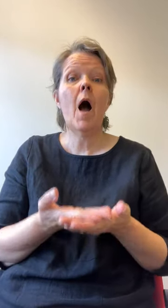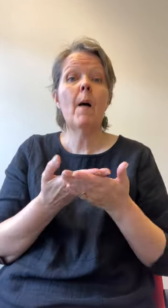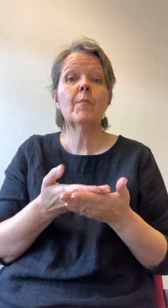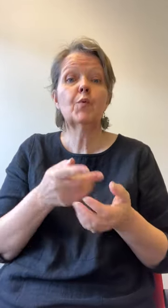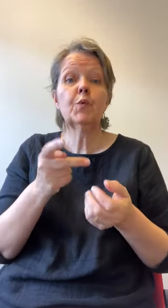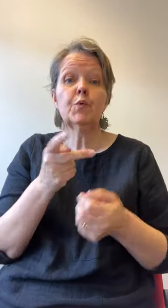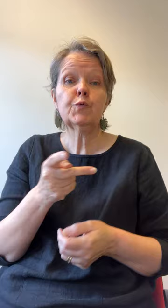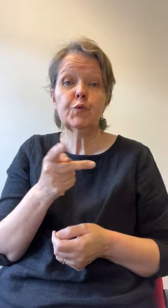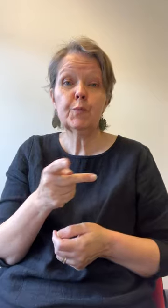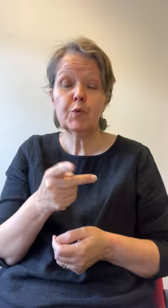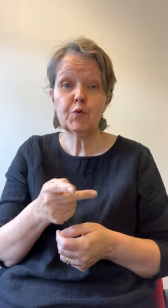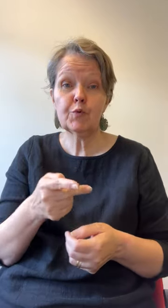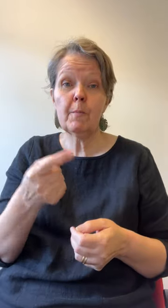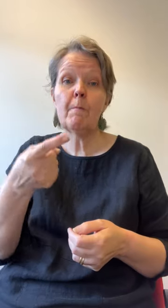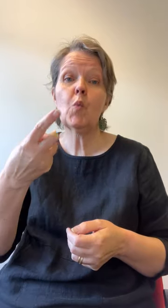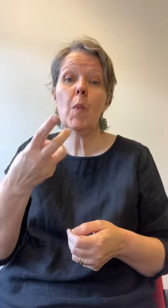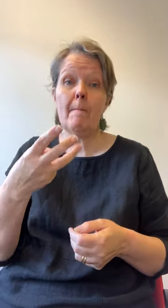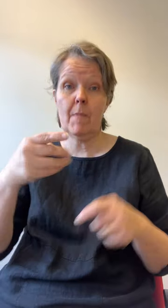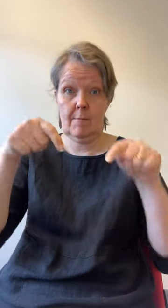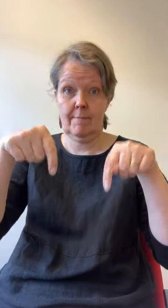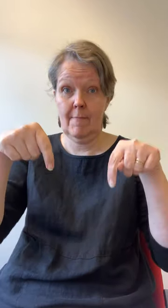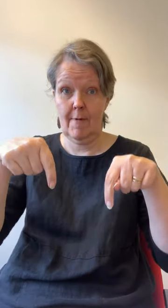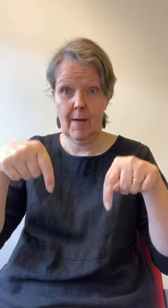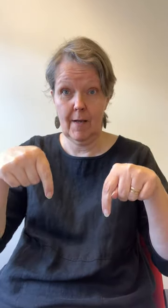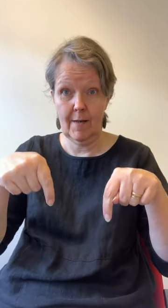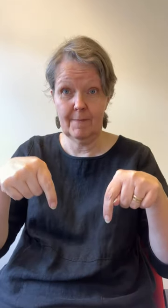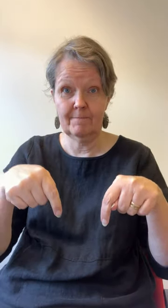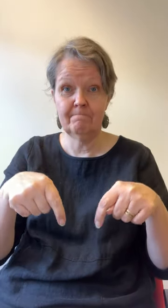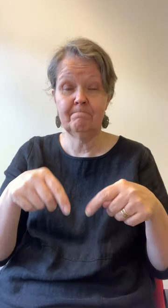Tekstistä löytyy muutama apukysymys: -